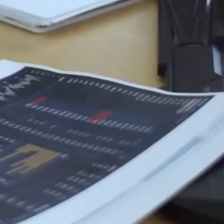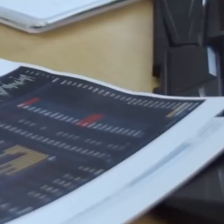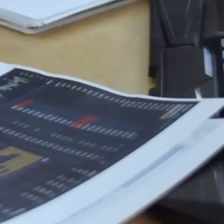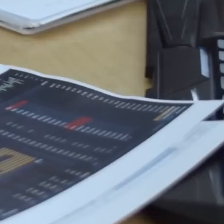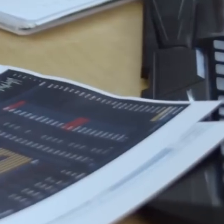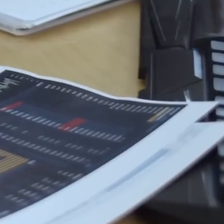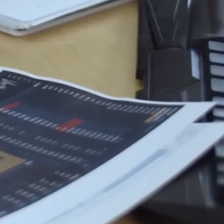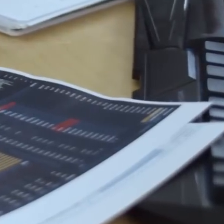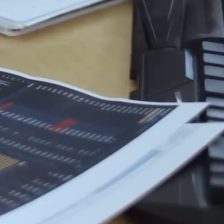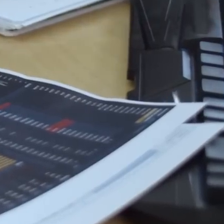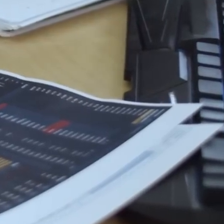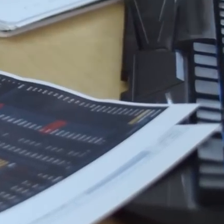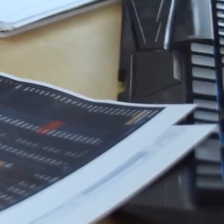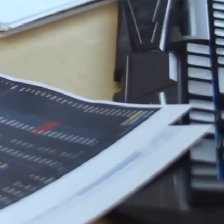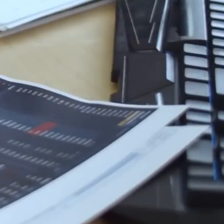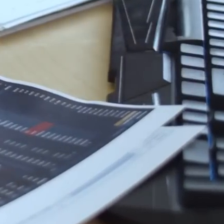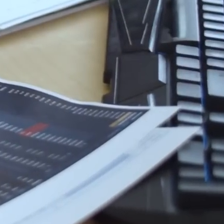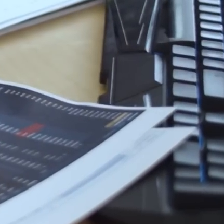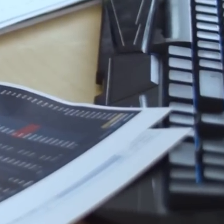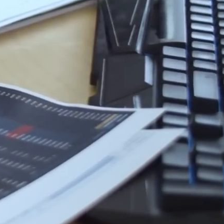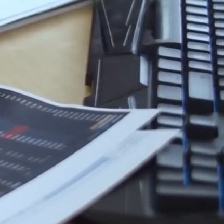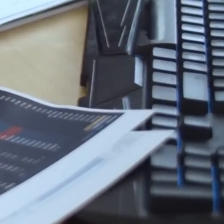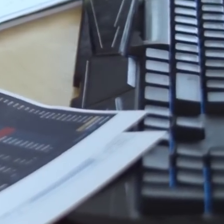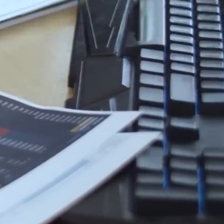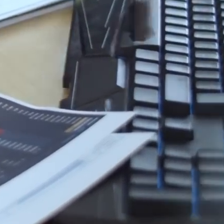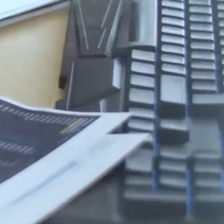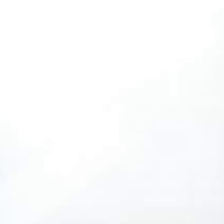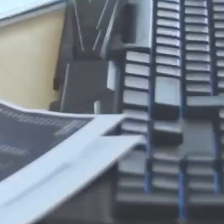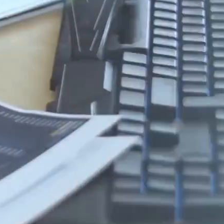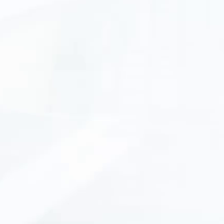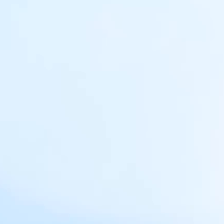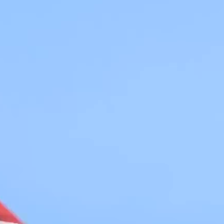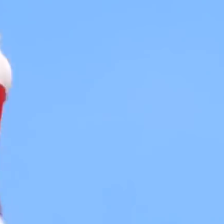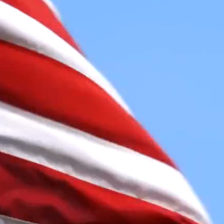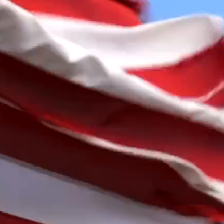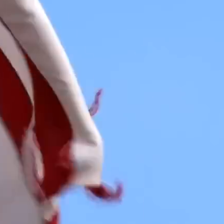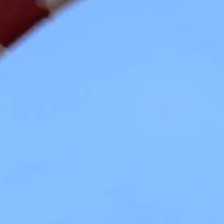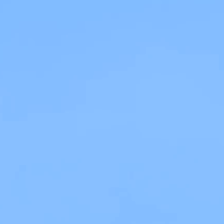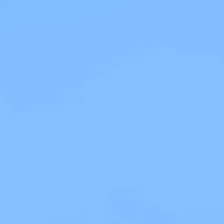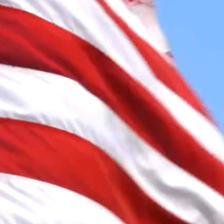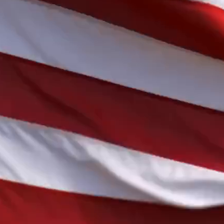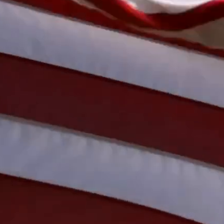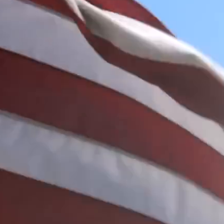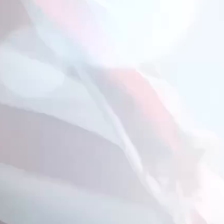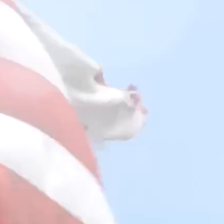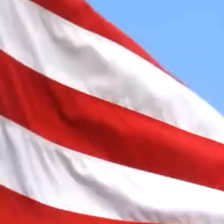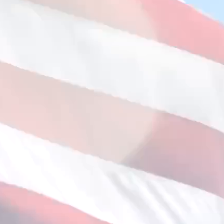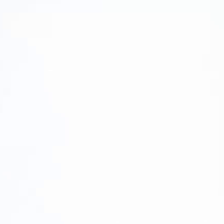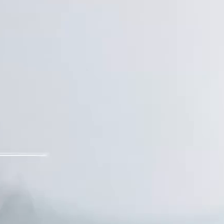globales al acero y aluminio determinados por el presidente estadounidense Donald Trump son